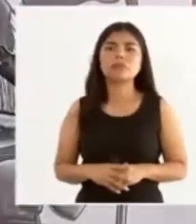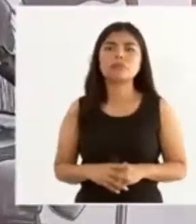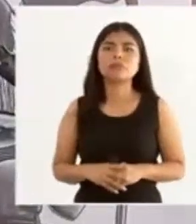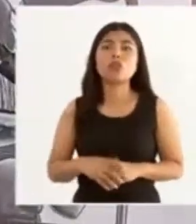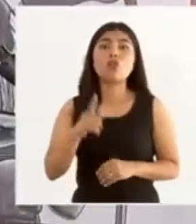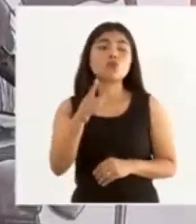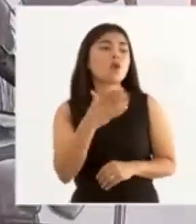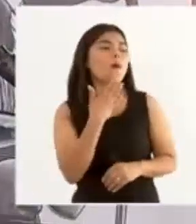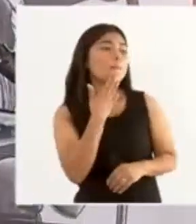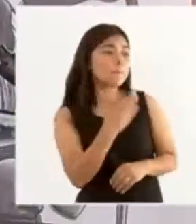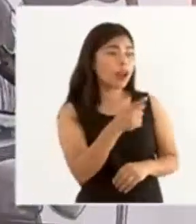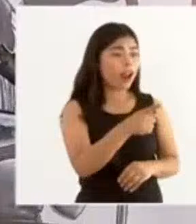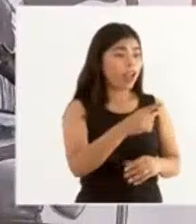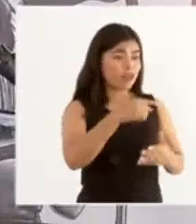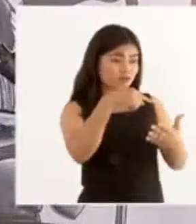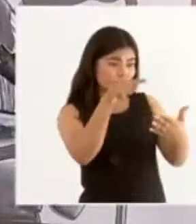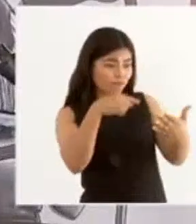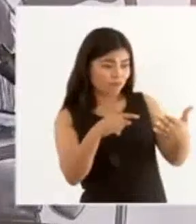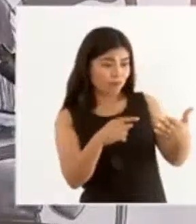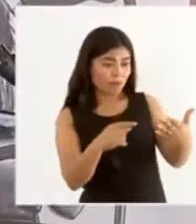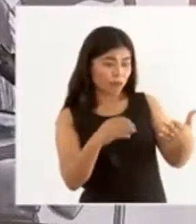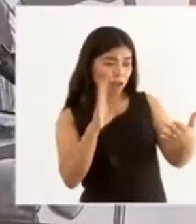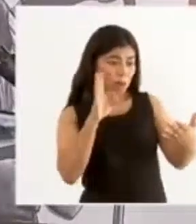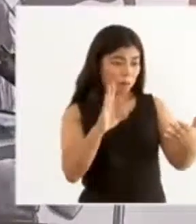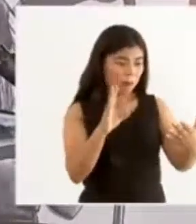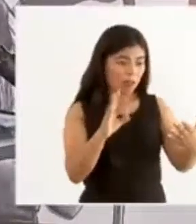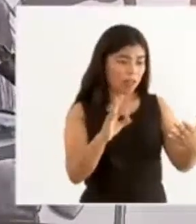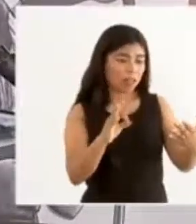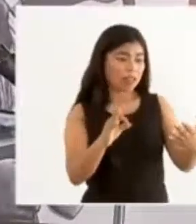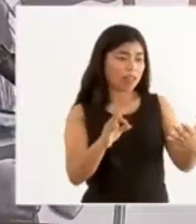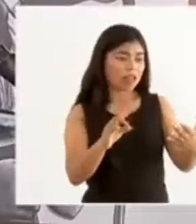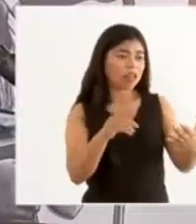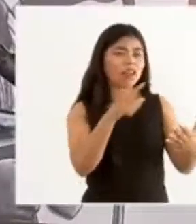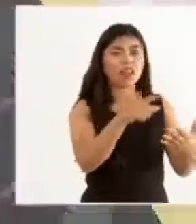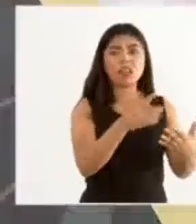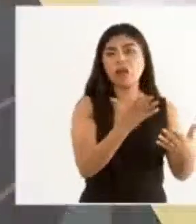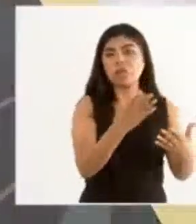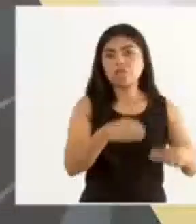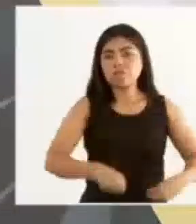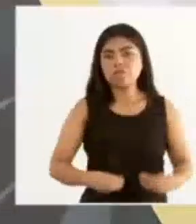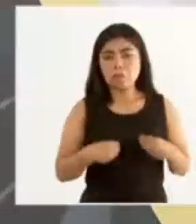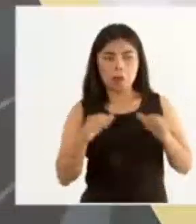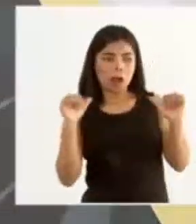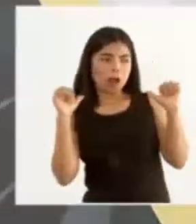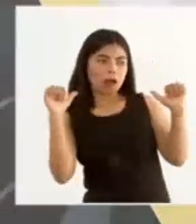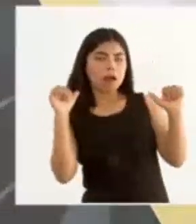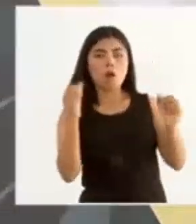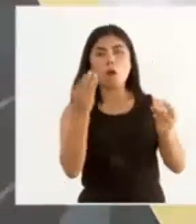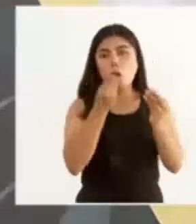a una niña que llegó desayunada a la escuela, a una niña que no, o a un niño que tiene problemas